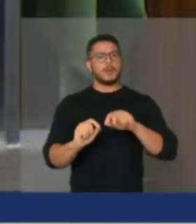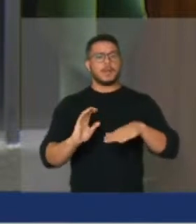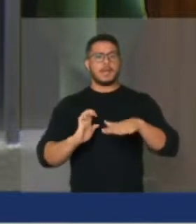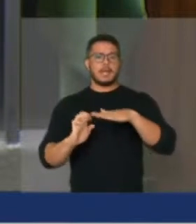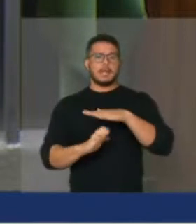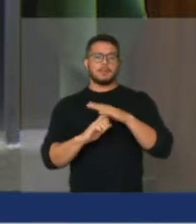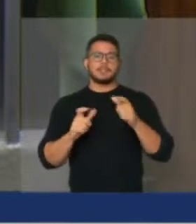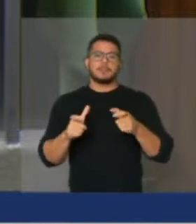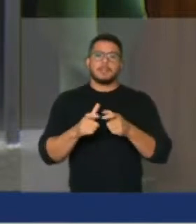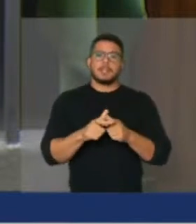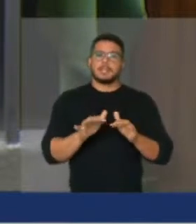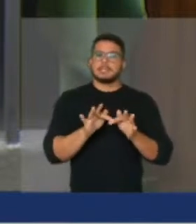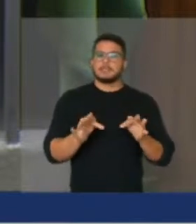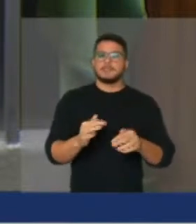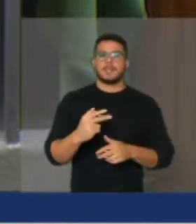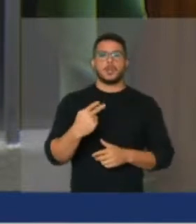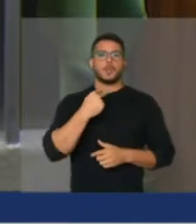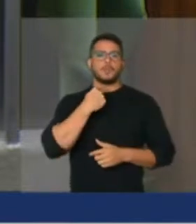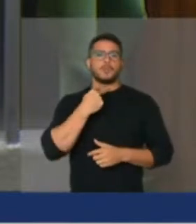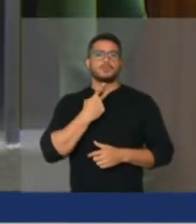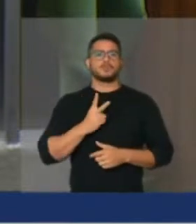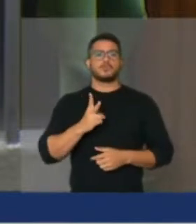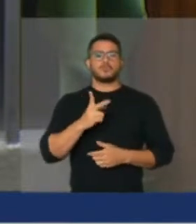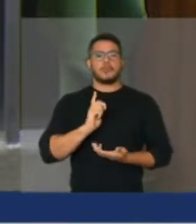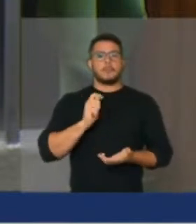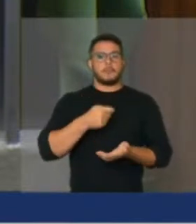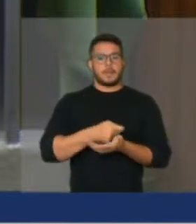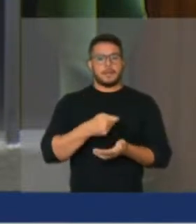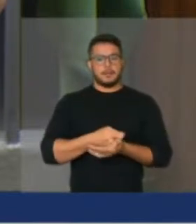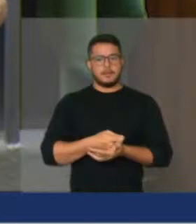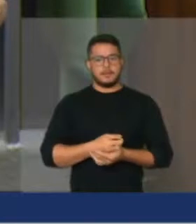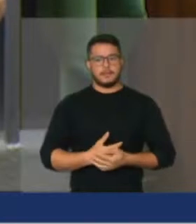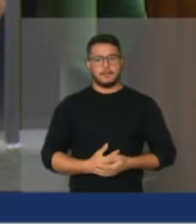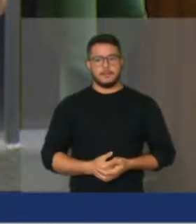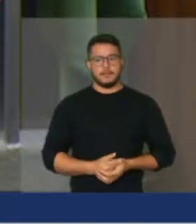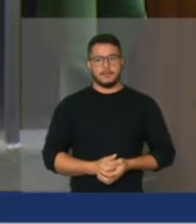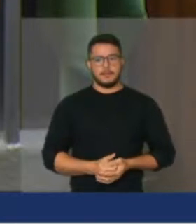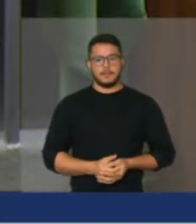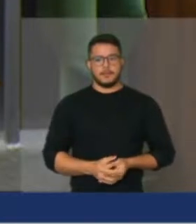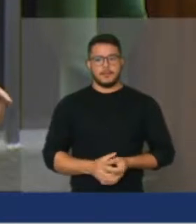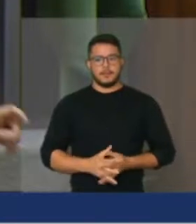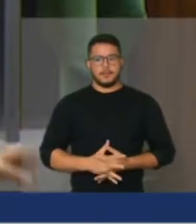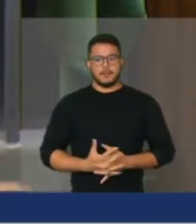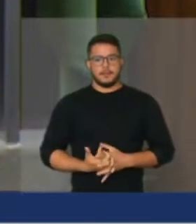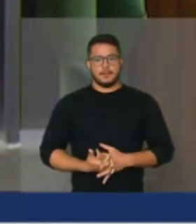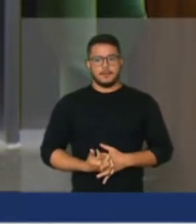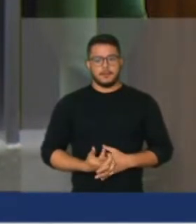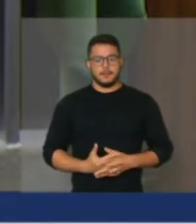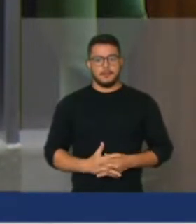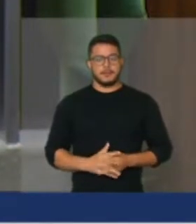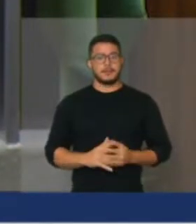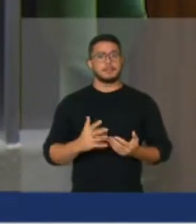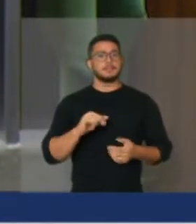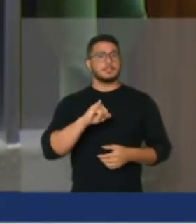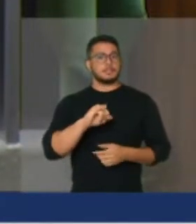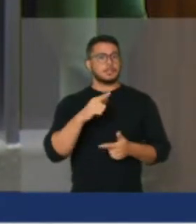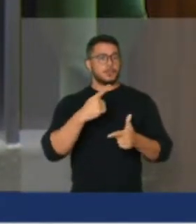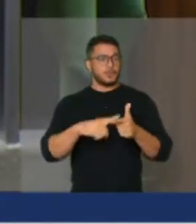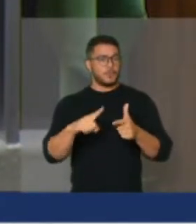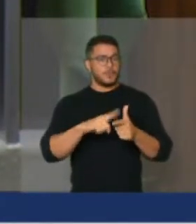COMO ARCAR O SALÁRIO, EU GOSTARIA... SE O PROBLEMA ESTÁ NAS PEQUENAS E MÉDIAS EMPRESAS QUE NÃO SE SABE OS DADOS QUE NÃO HÁ DADOS...